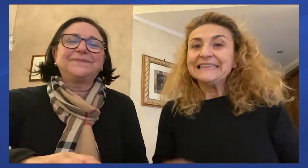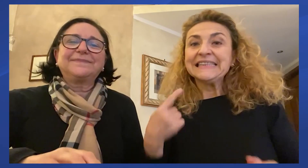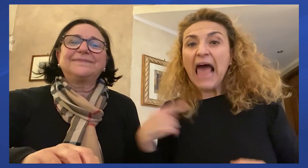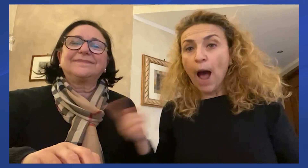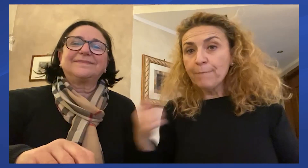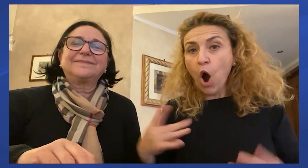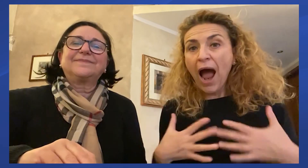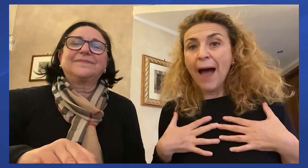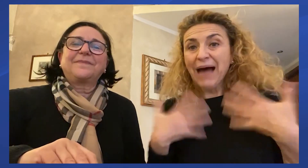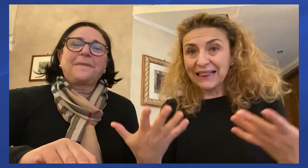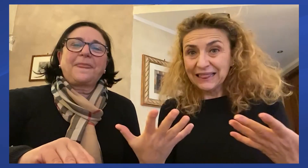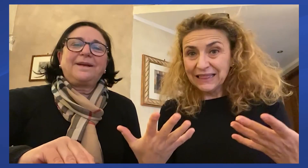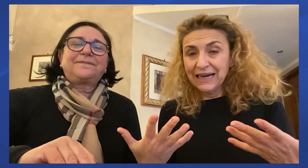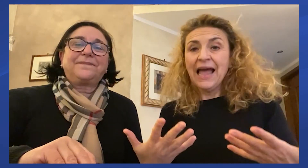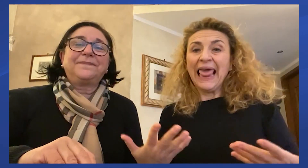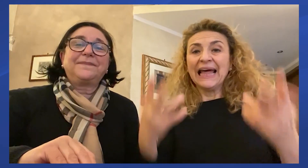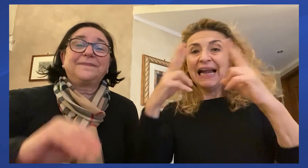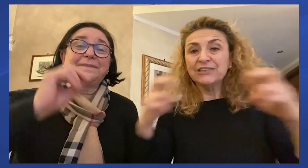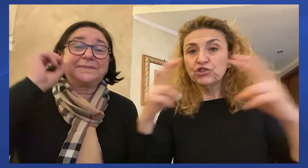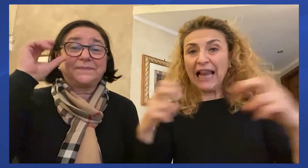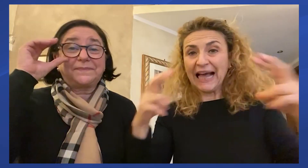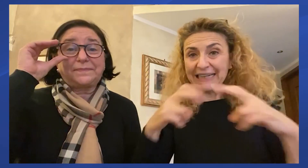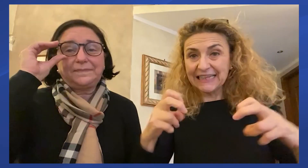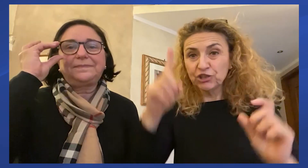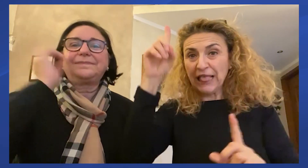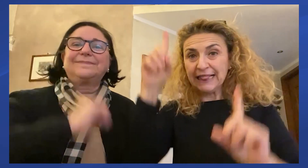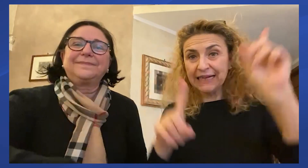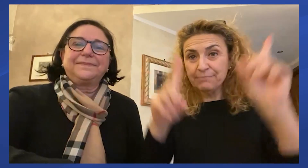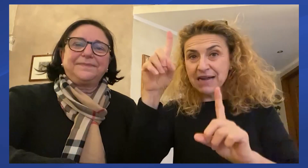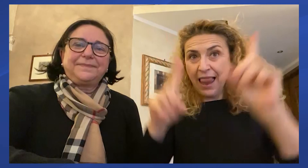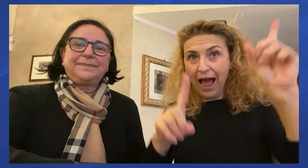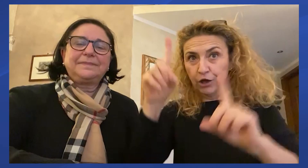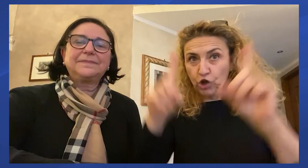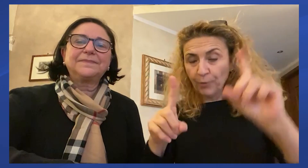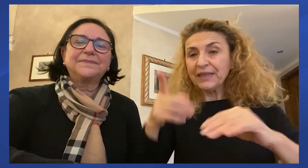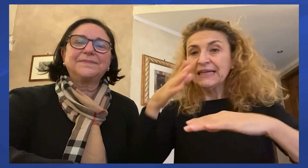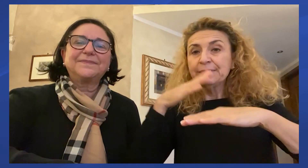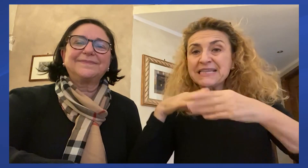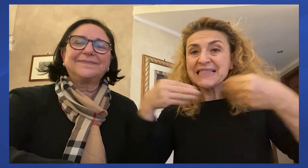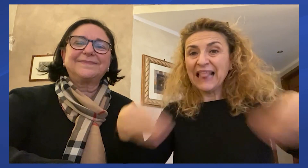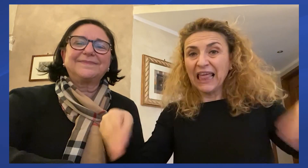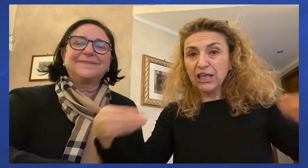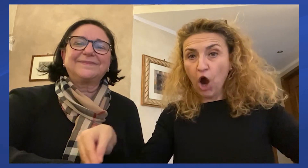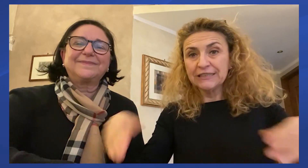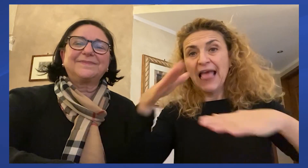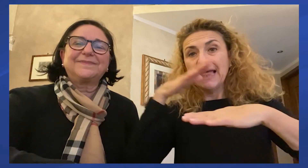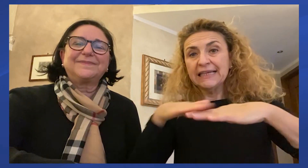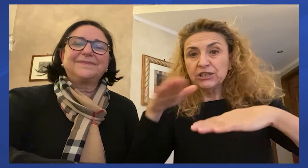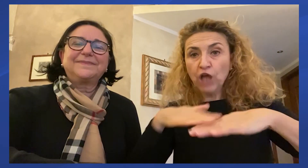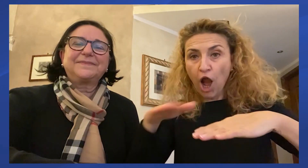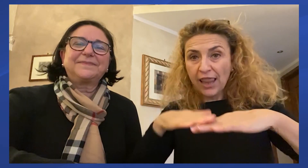Siamo amanti e ricercatrici di una Milano misteriosa e insolita,